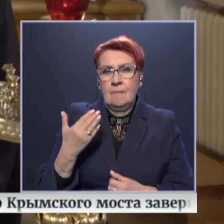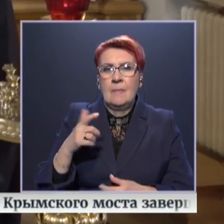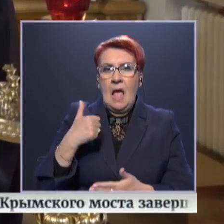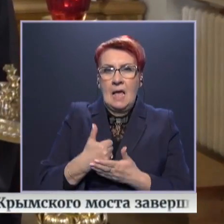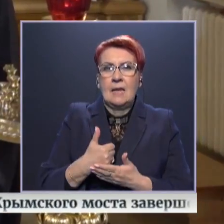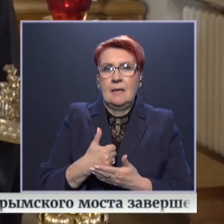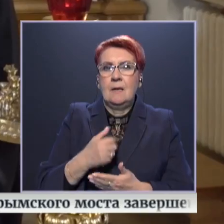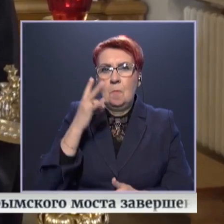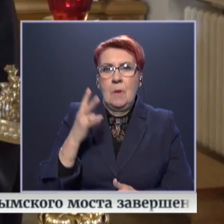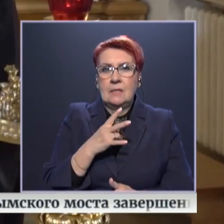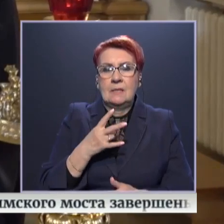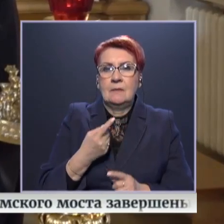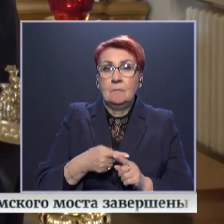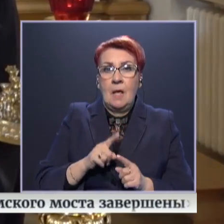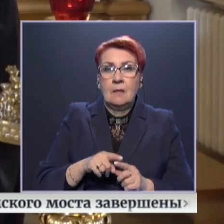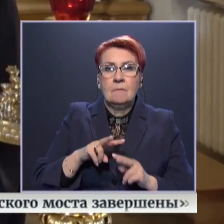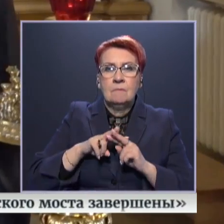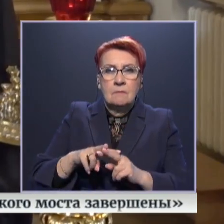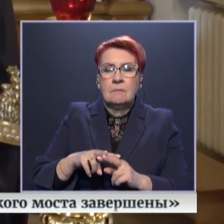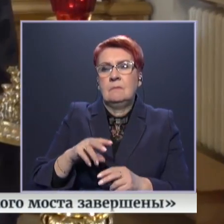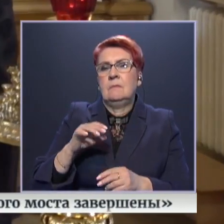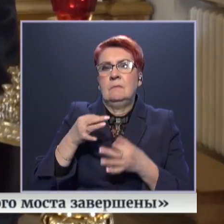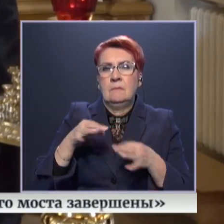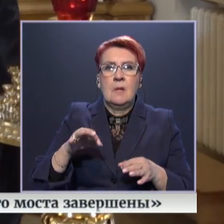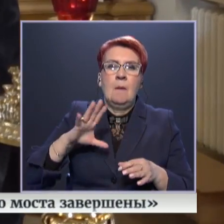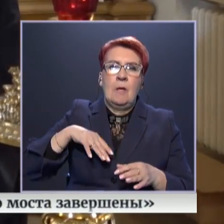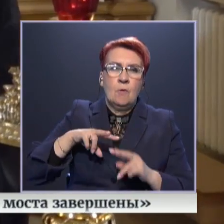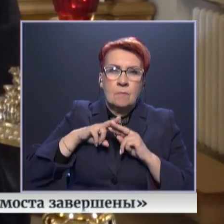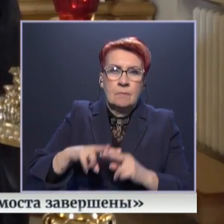поэтому ссылки следовали одна за другой лагеря Марий